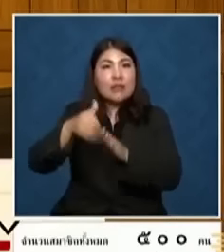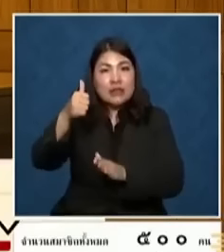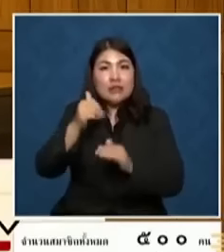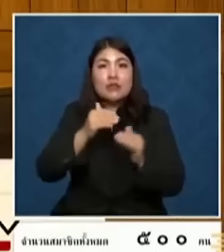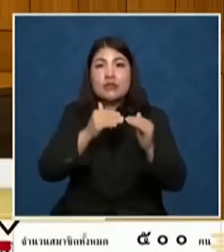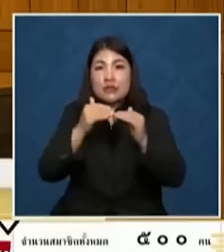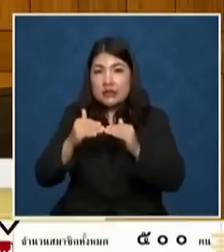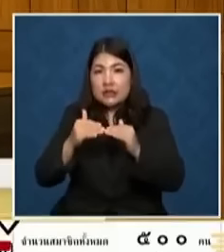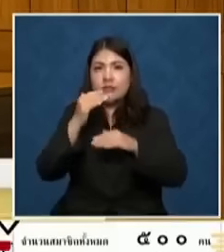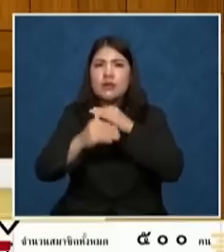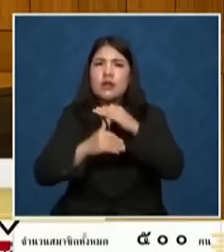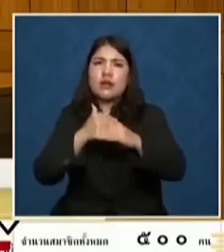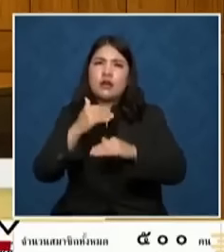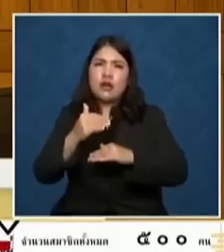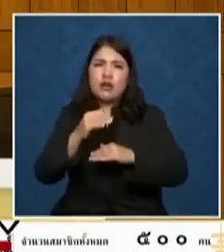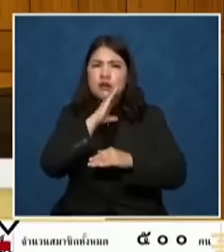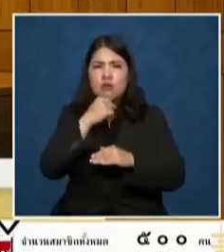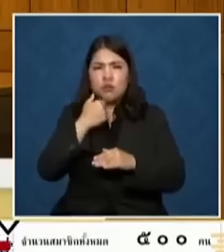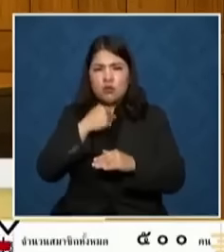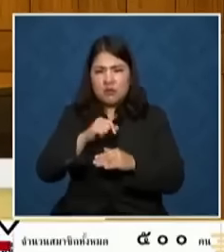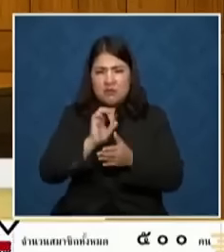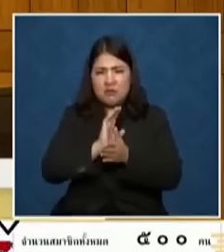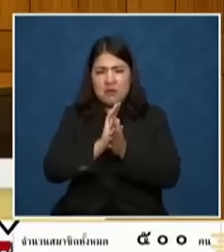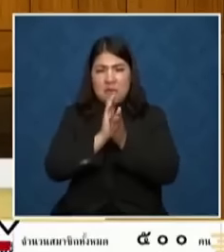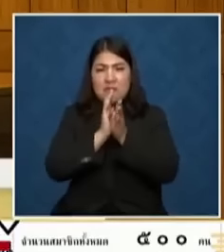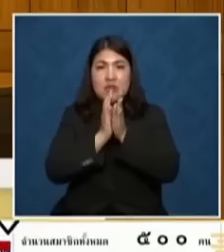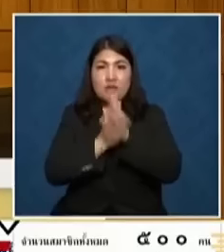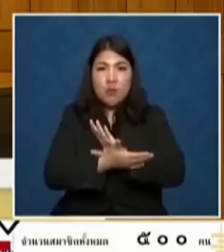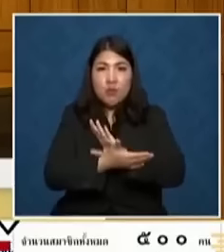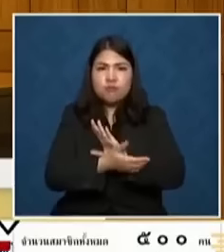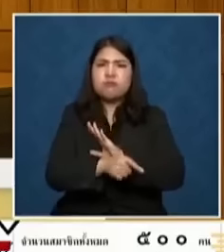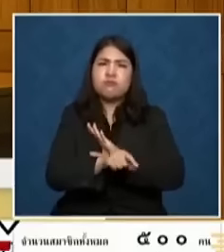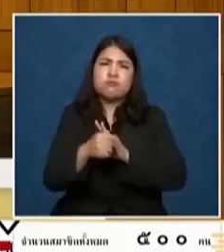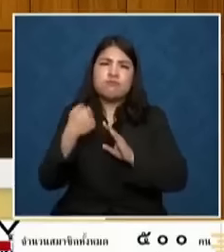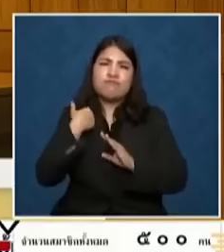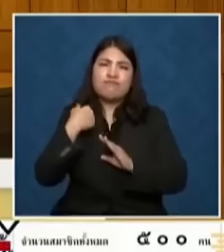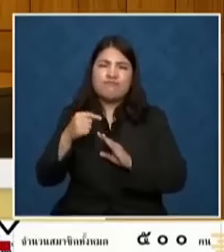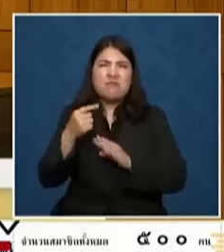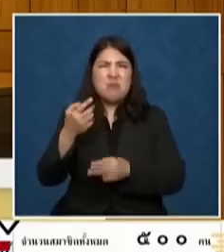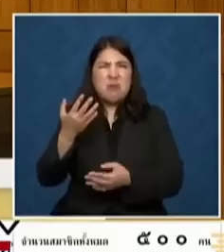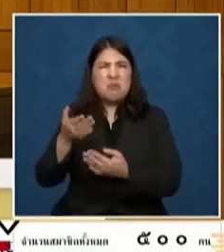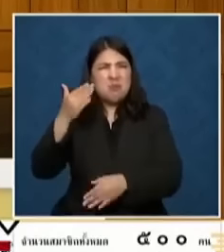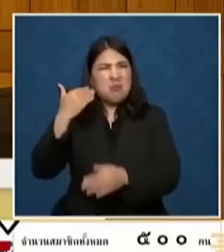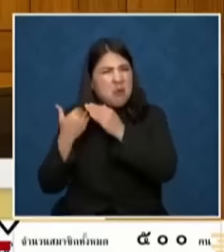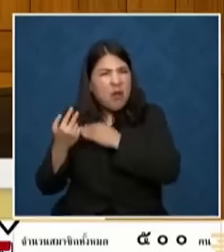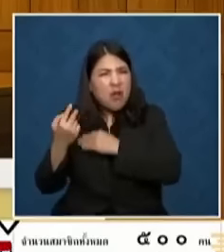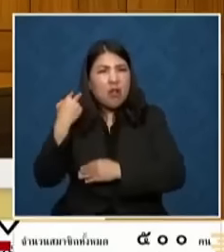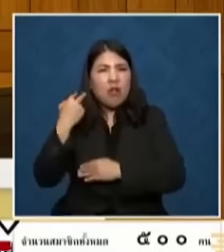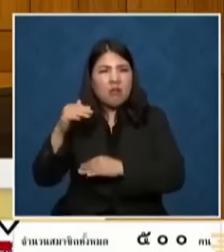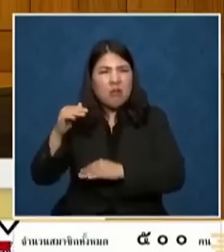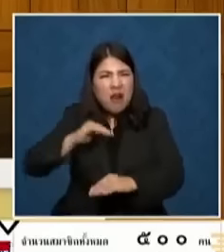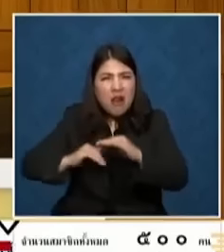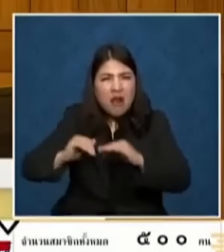เรื่องสปิริตสำนึกของแต่ละคนแต่เรื่องไหน ฝ่ายค้านโจมตีเช่นนักโทษทิพย์รัฐบาล